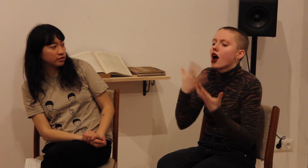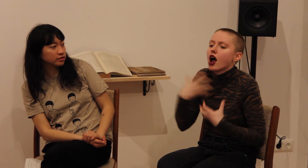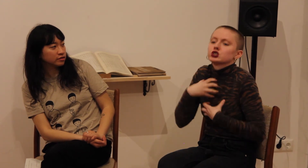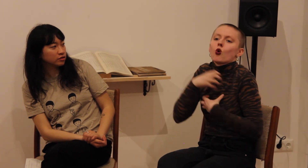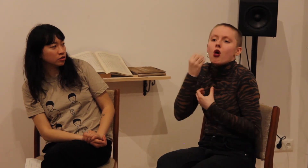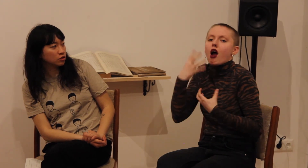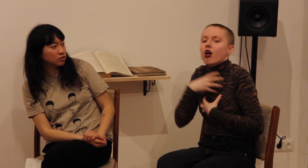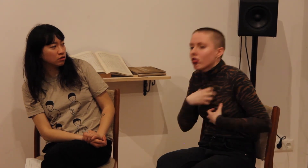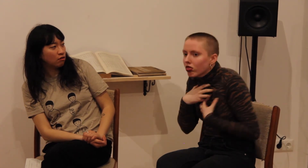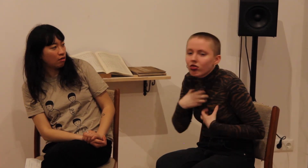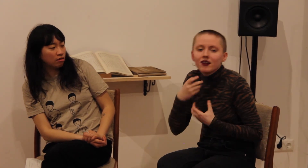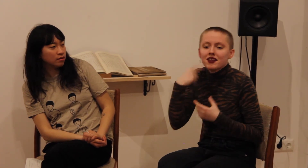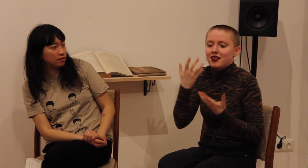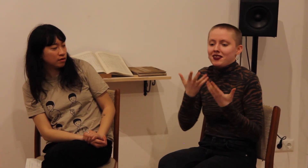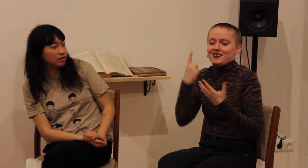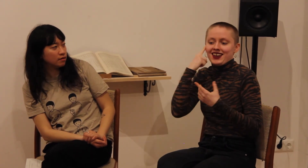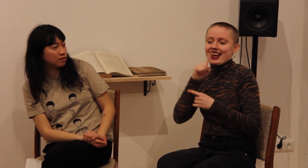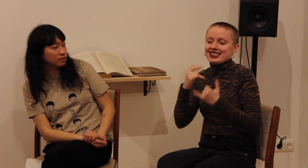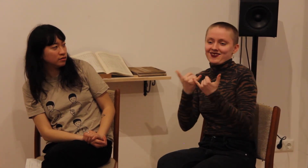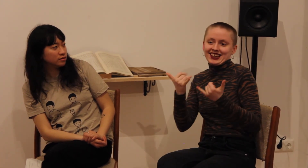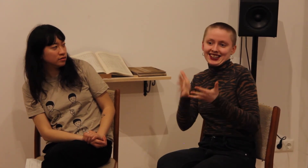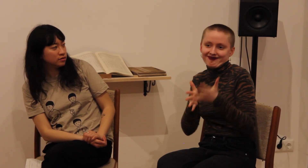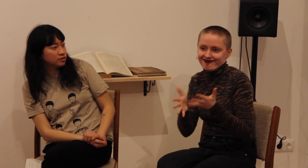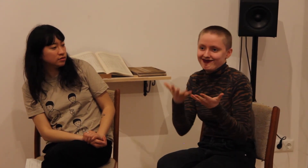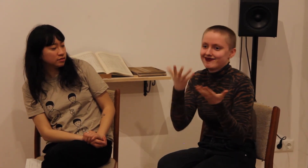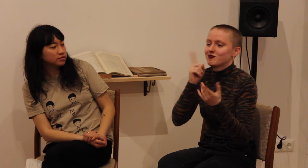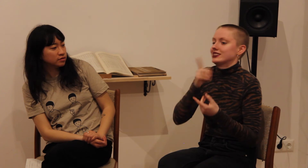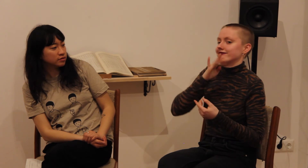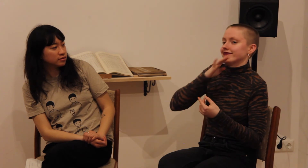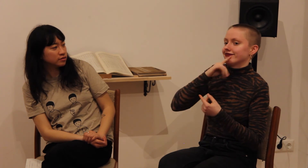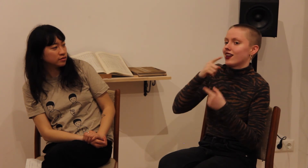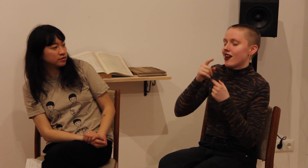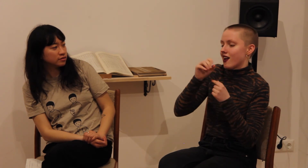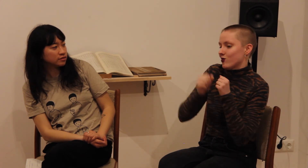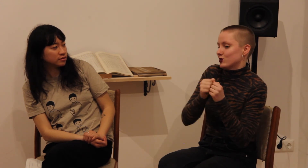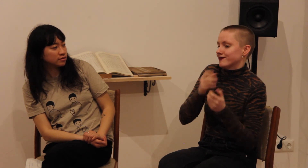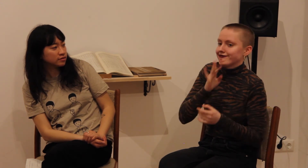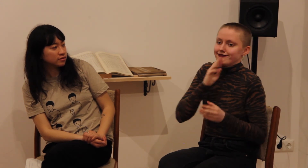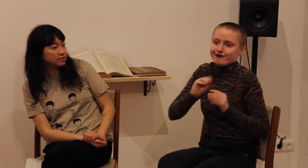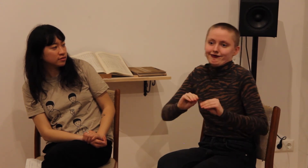Wurde durch eine Krankheit als klein Kind dann taub, meine Eltern waren natürlich geschockt und wussten gar nicht was sie damit anfangen sollen.